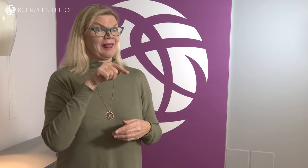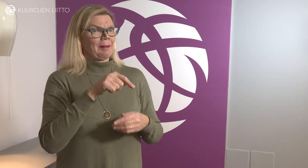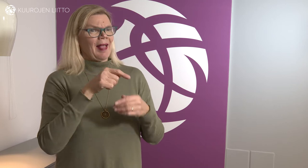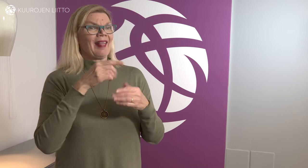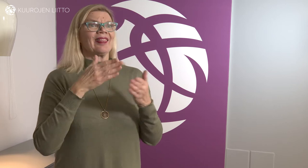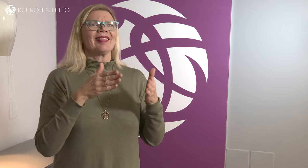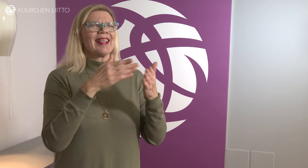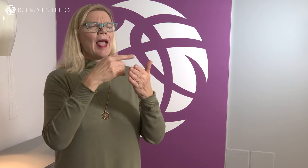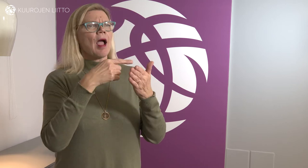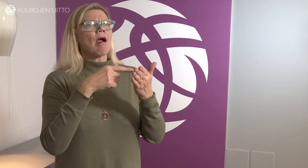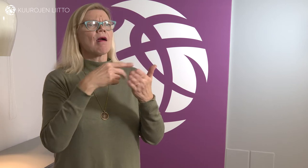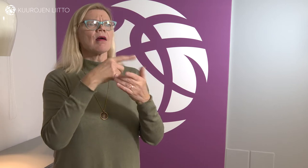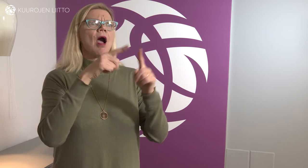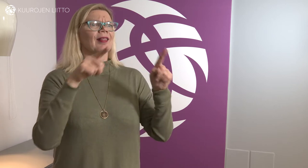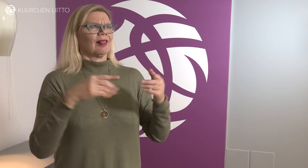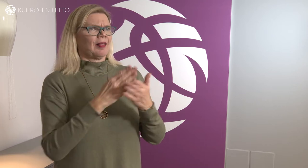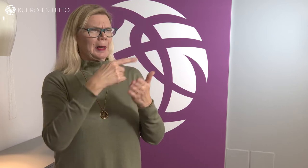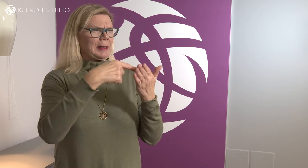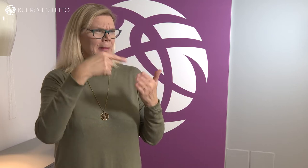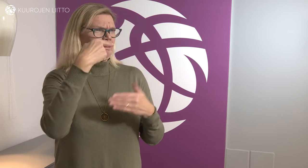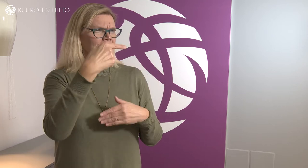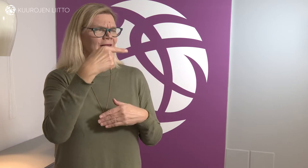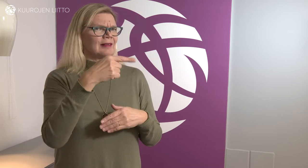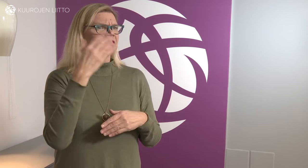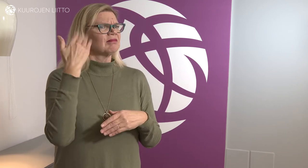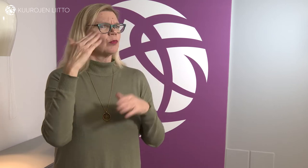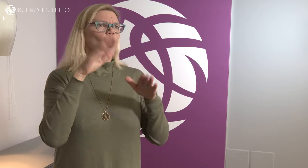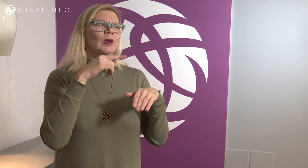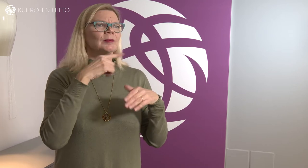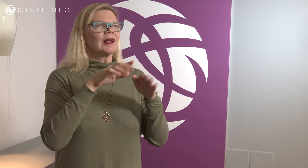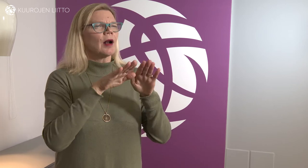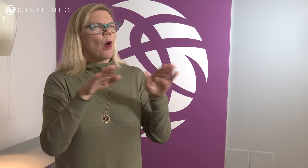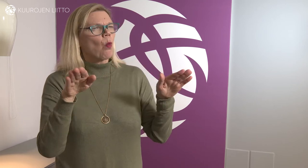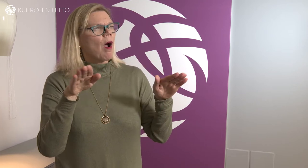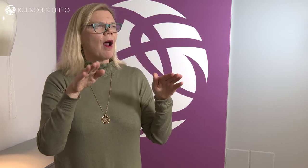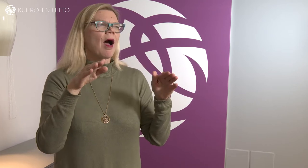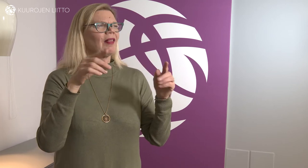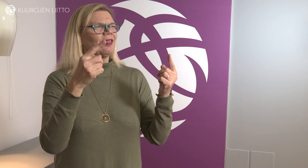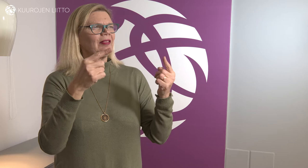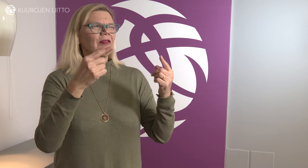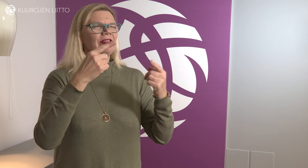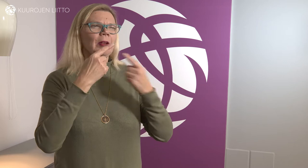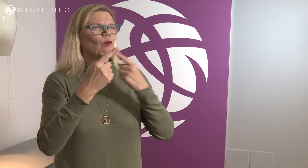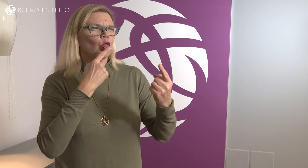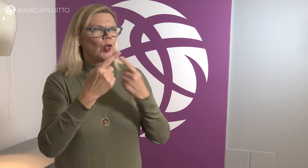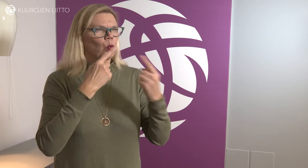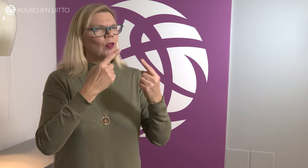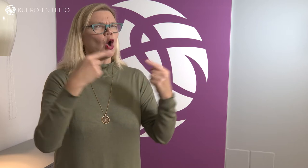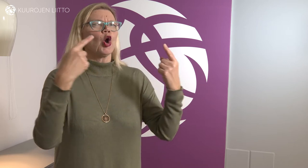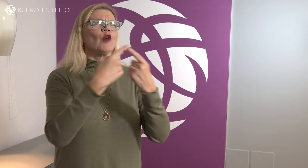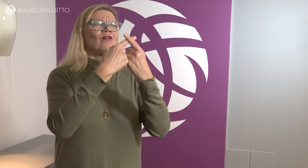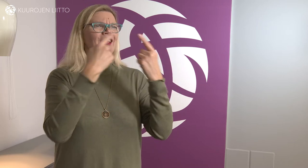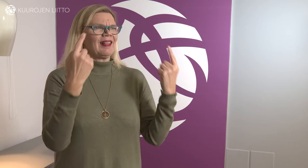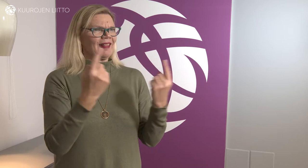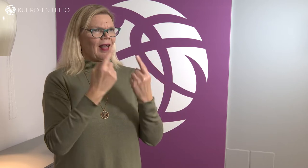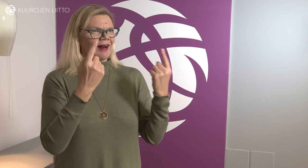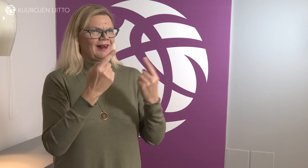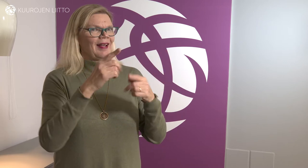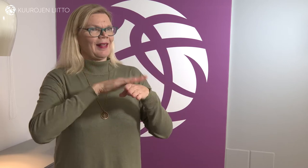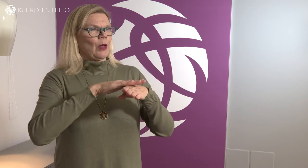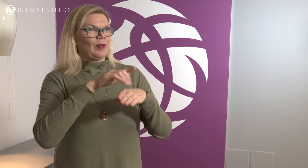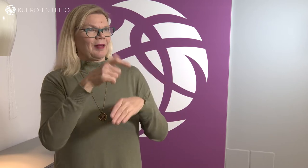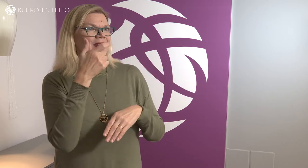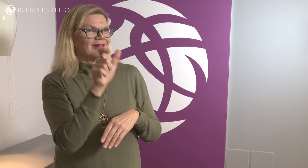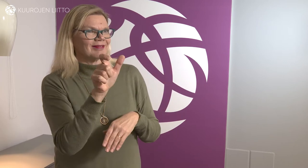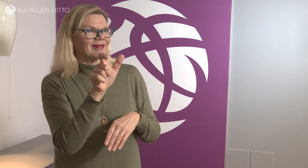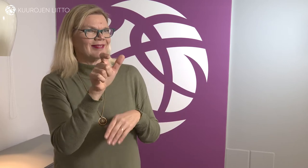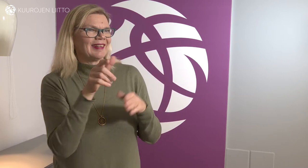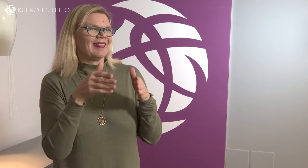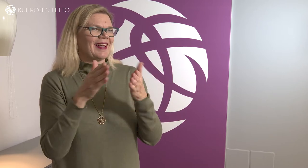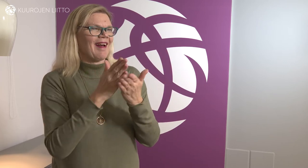Tiekartta on suosittu termi konflikti- tilanteiden rauhanneuvotteluissa, -